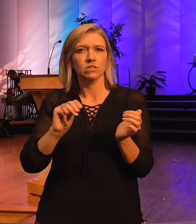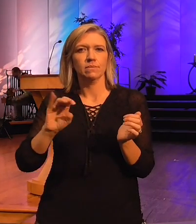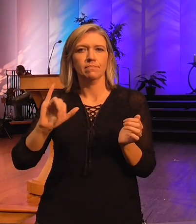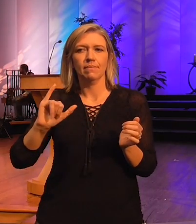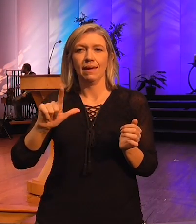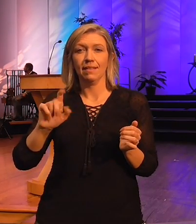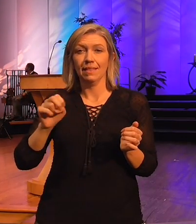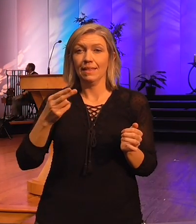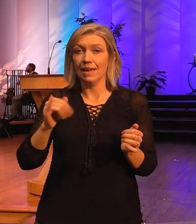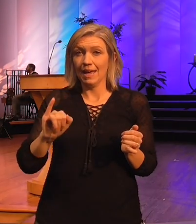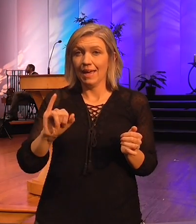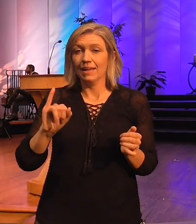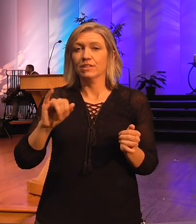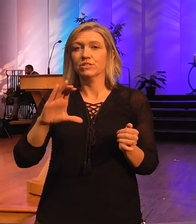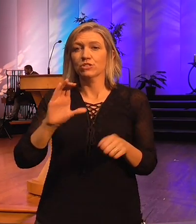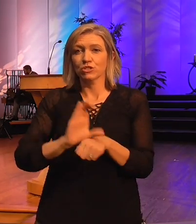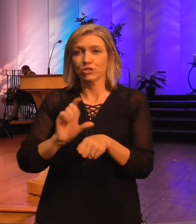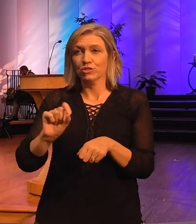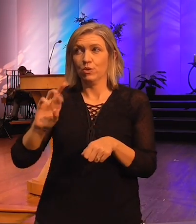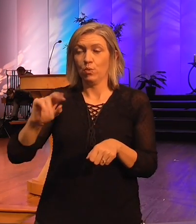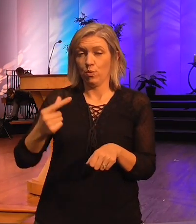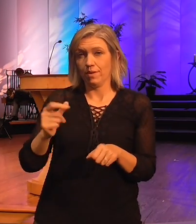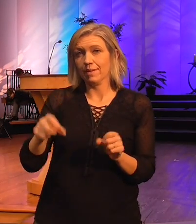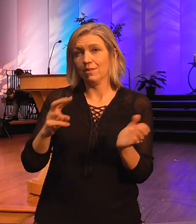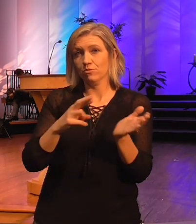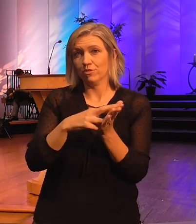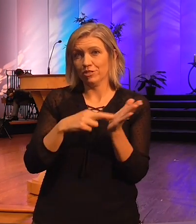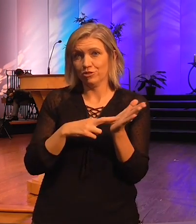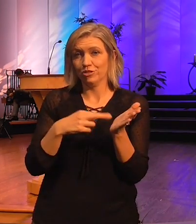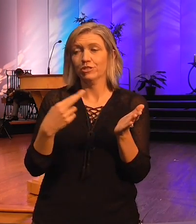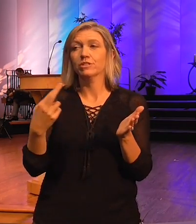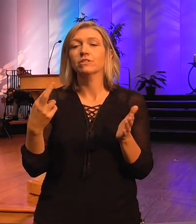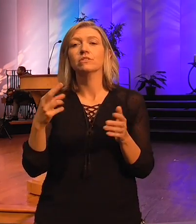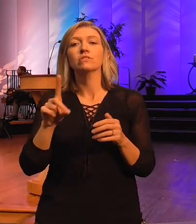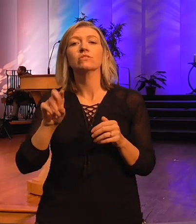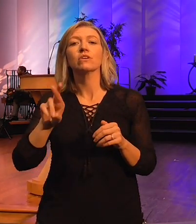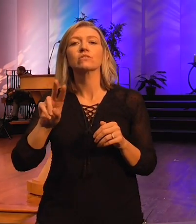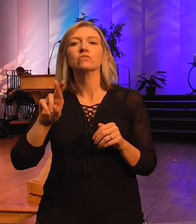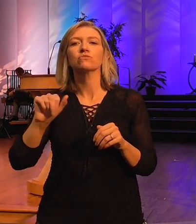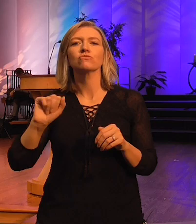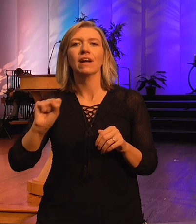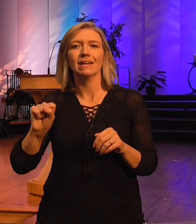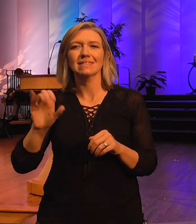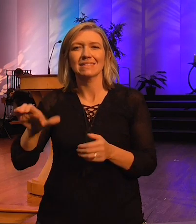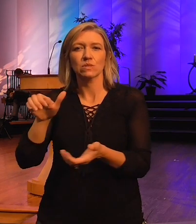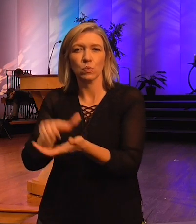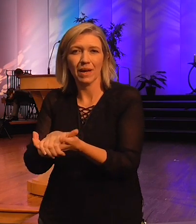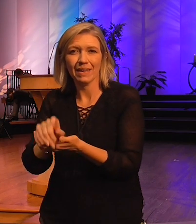también tenemos una gran oportunidad Dr. Raz y su encantadora esposa Tina y yo y mi encantador esposo